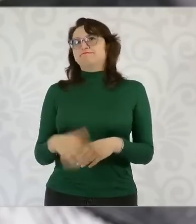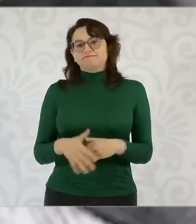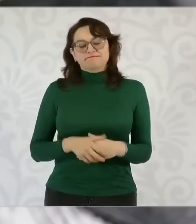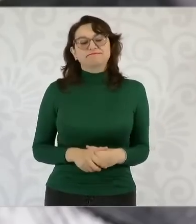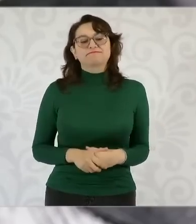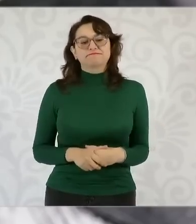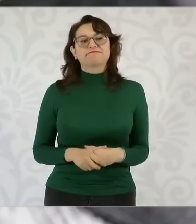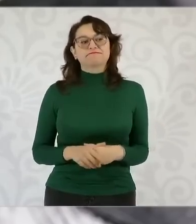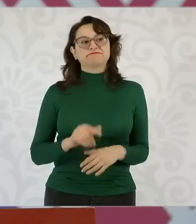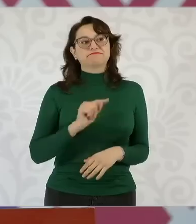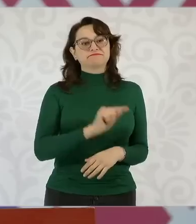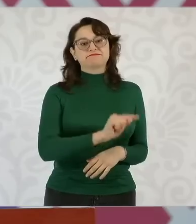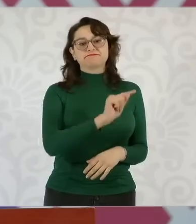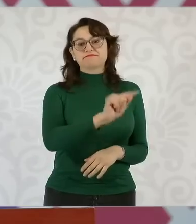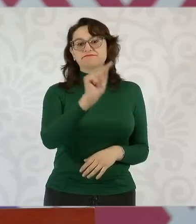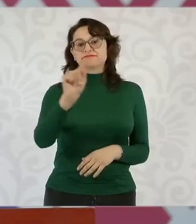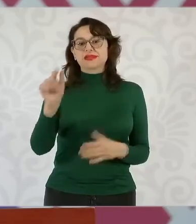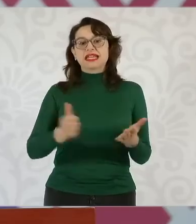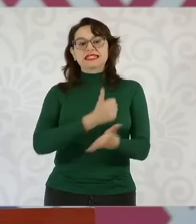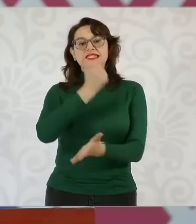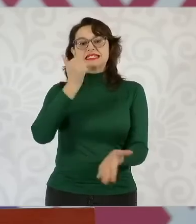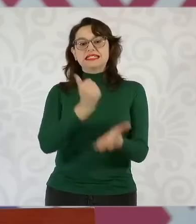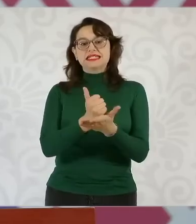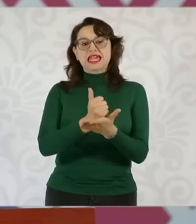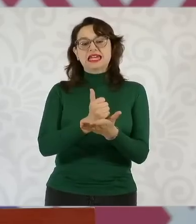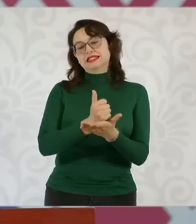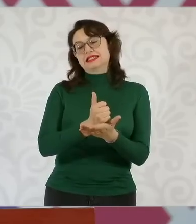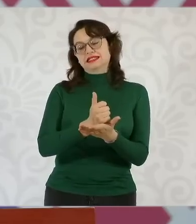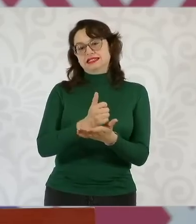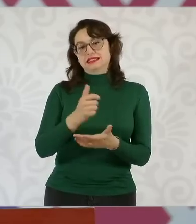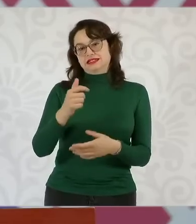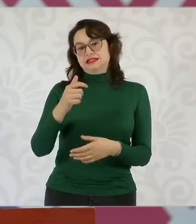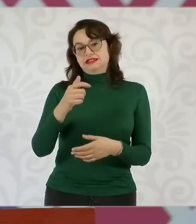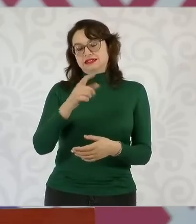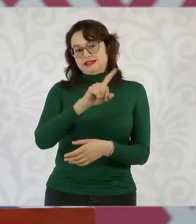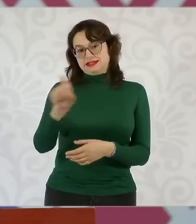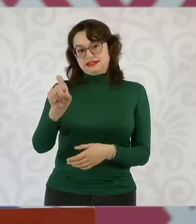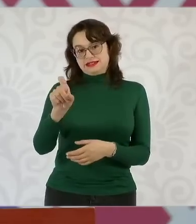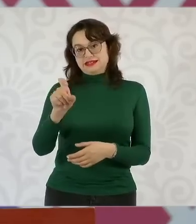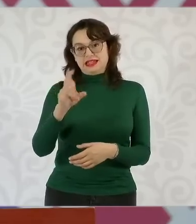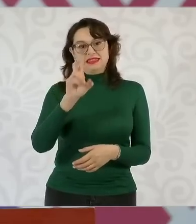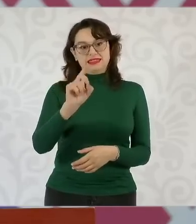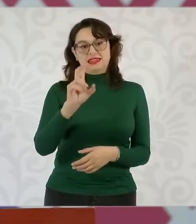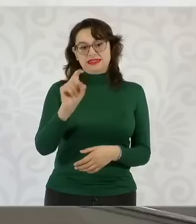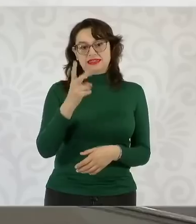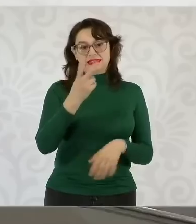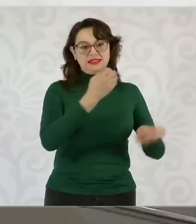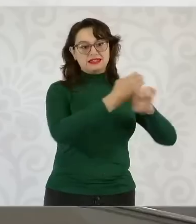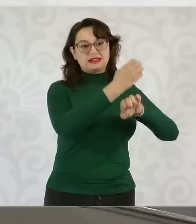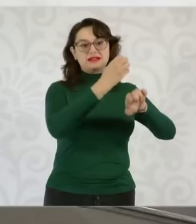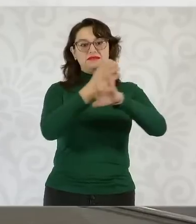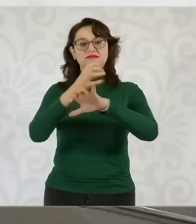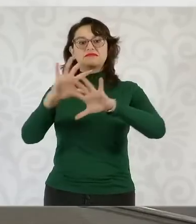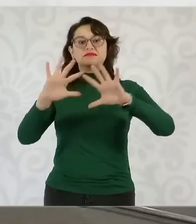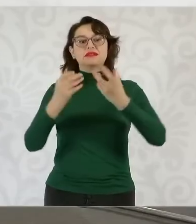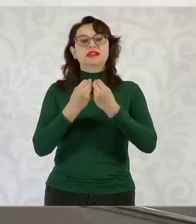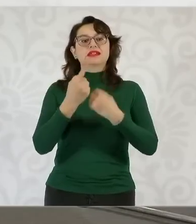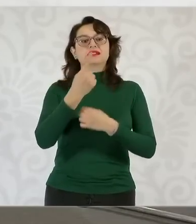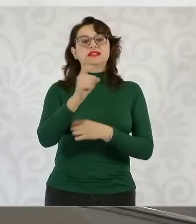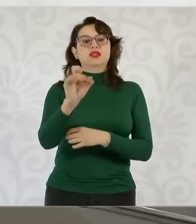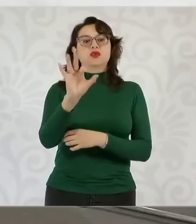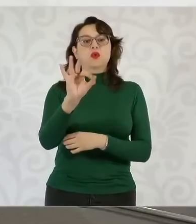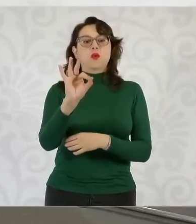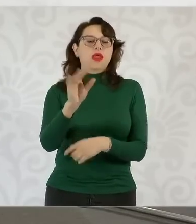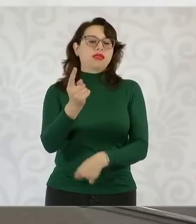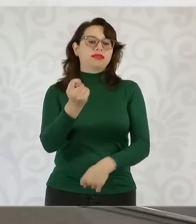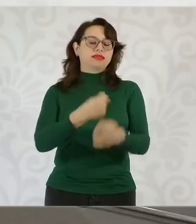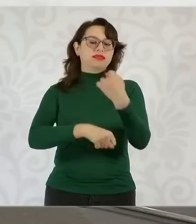en más de 100 ciudades en los 32 estados del país y operamos 140 tiendas y somos más de 18000